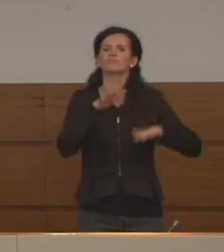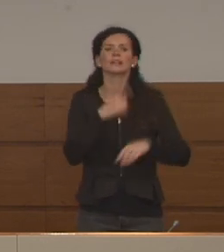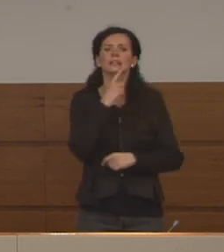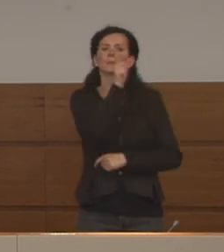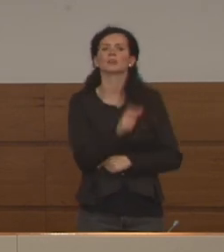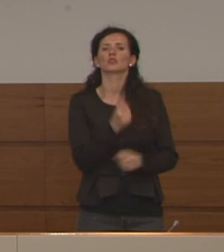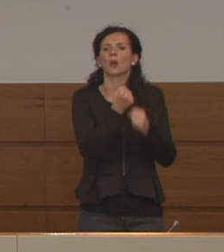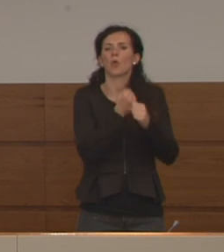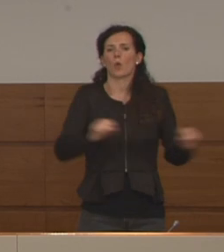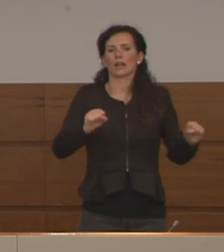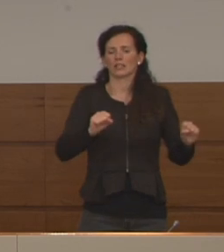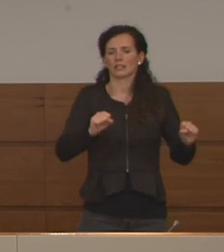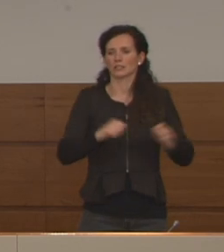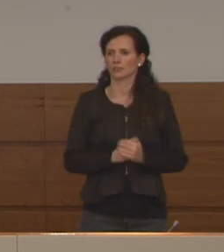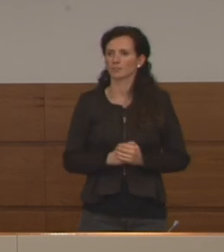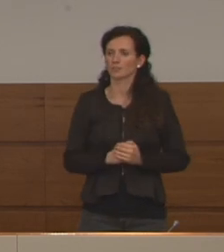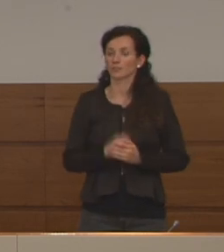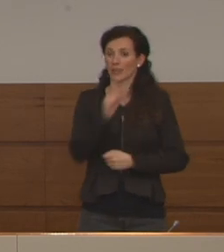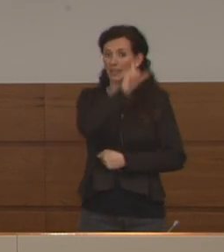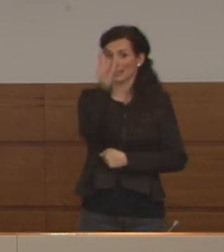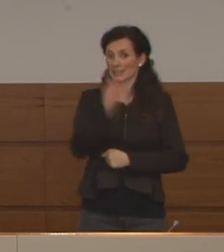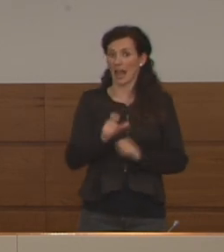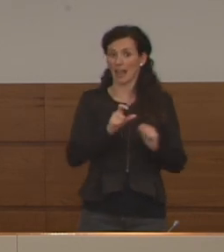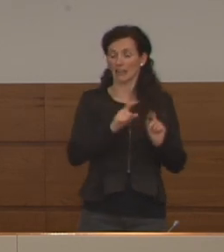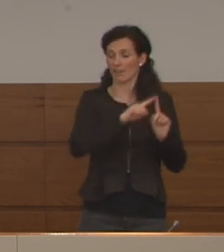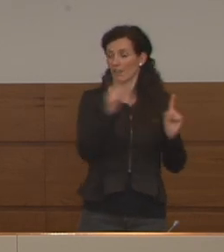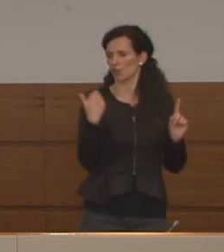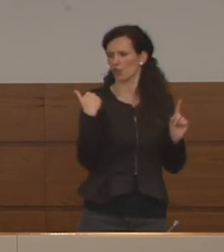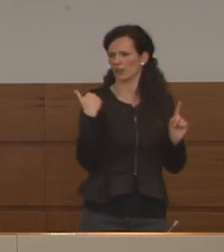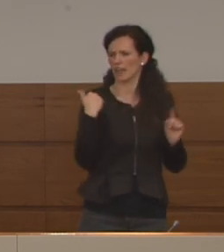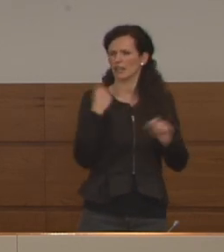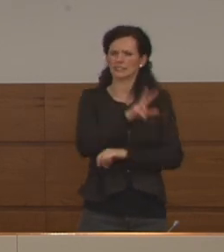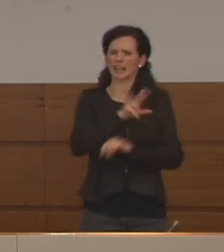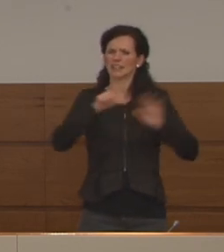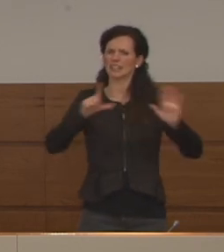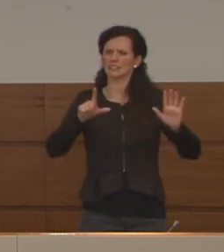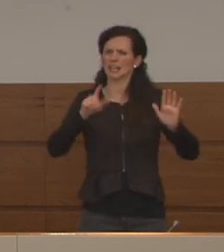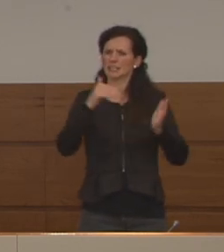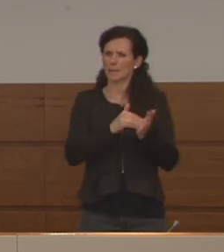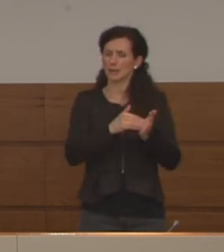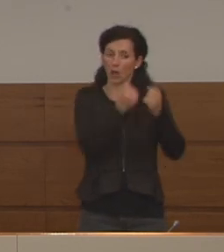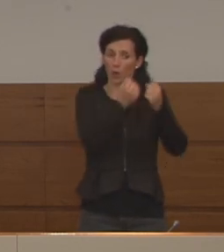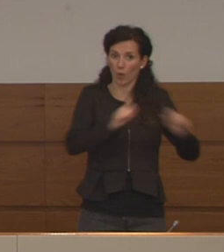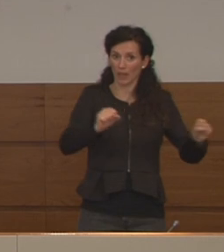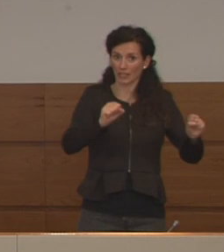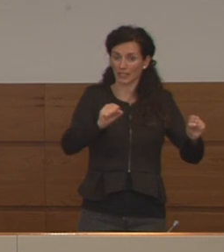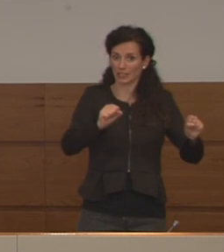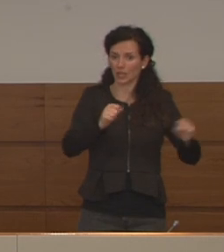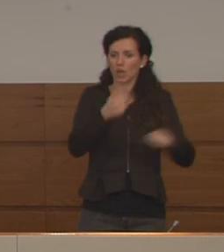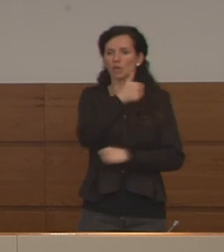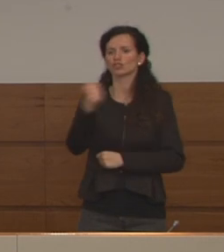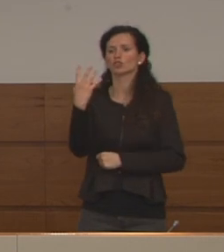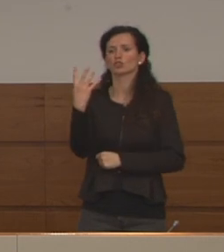abbiamo, almeno avevamo fino a ieri 37.000 guariti su 104.000 casi di positivi attuali.